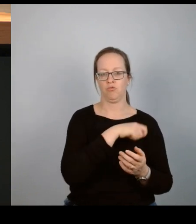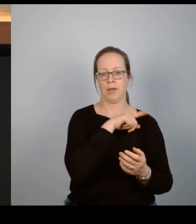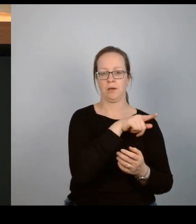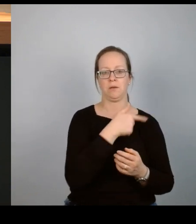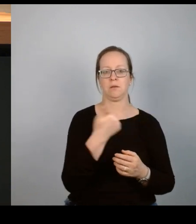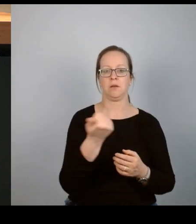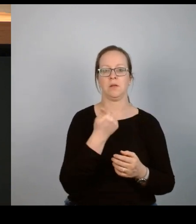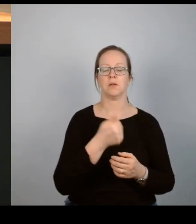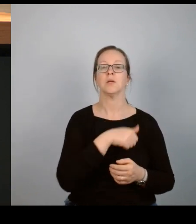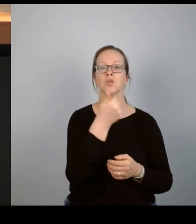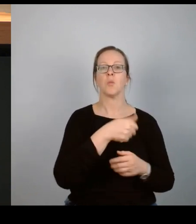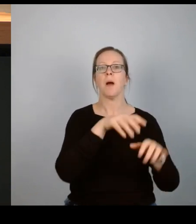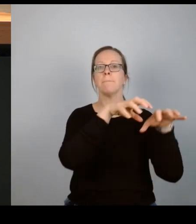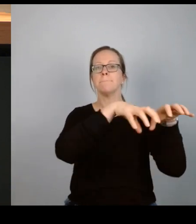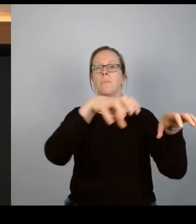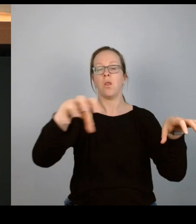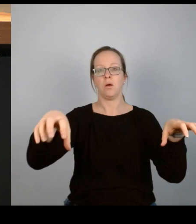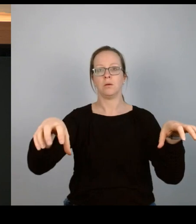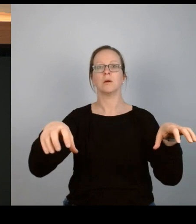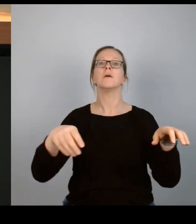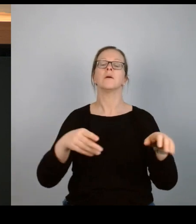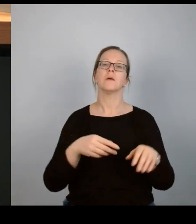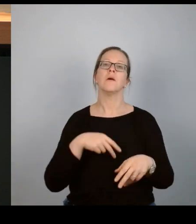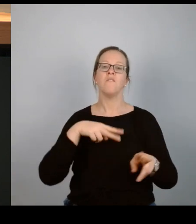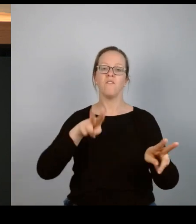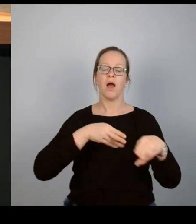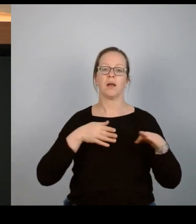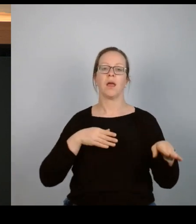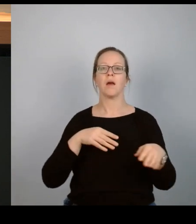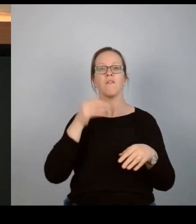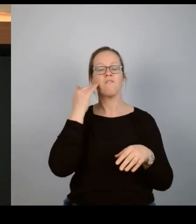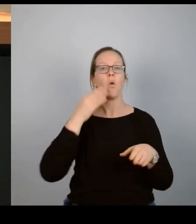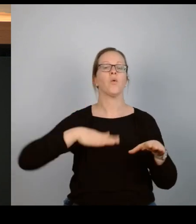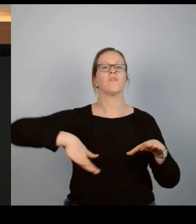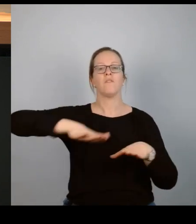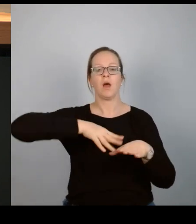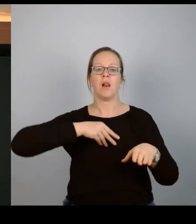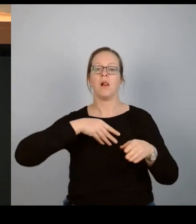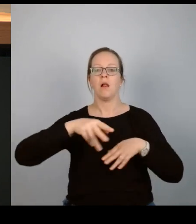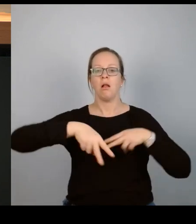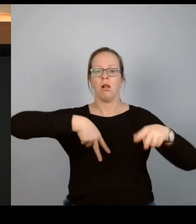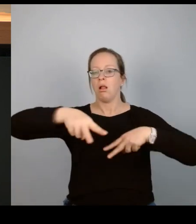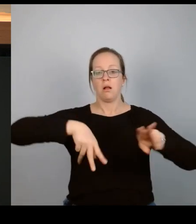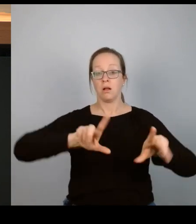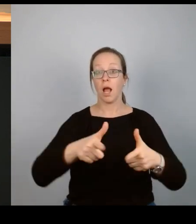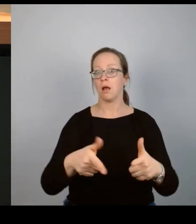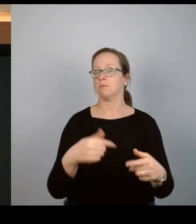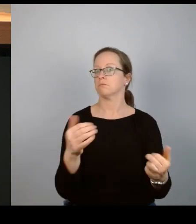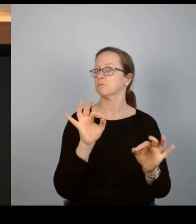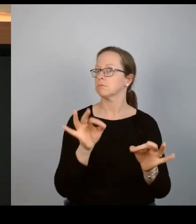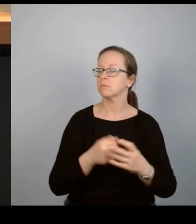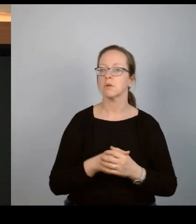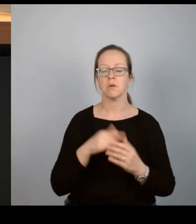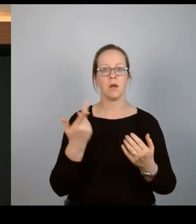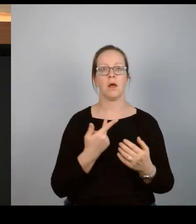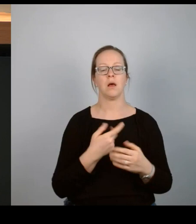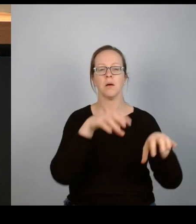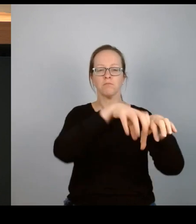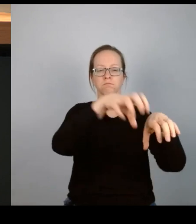Hier sind Flächen entstanden, die entsiegelt und mehr grün in der Stadt ermöglichen. Das ist gerade in Hitze- Sommern,